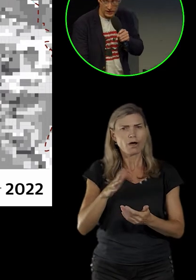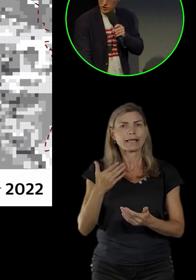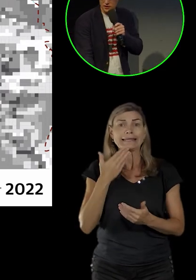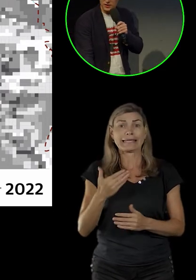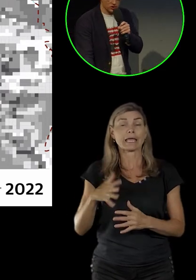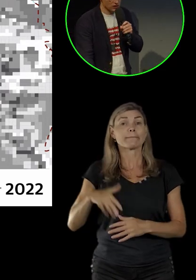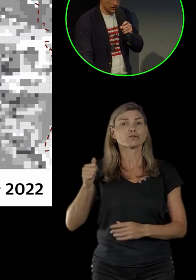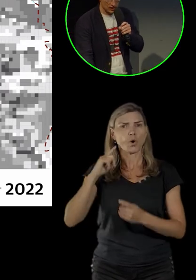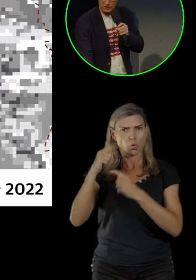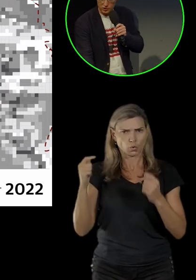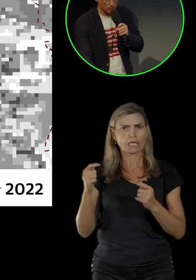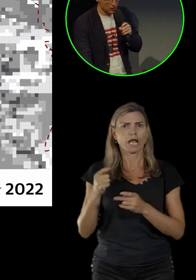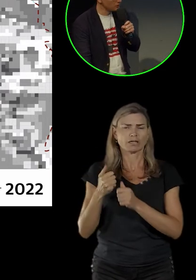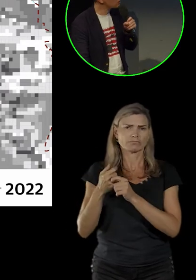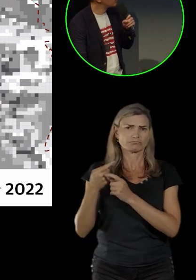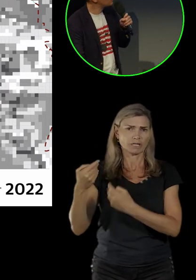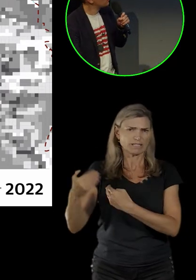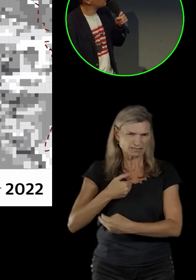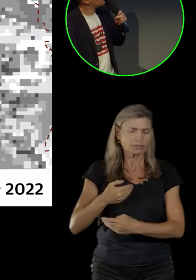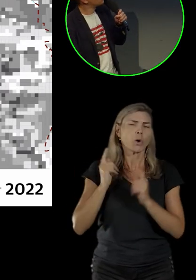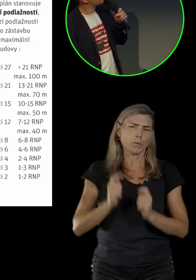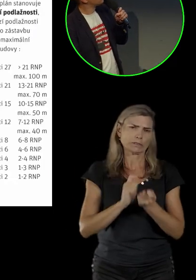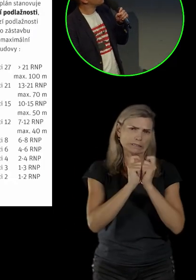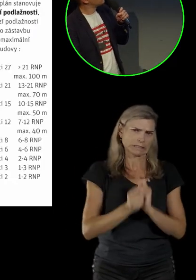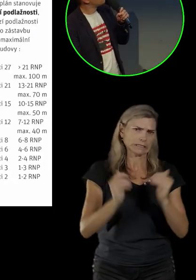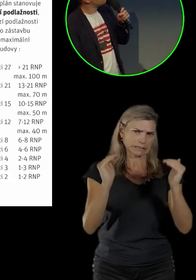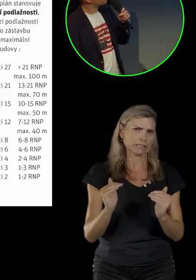Ne všechny se snižovaly, některé se zvyšovaly.